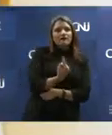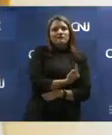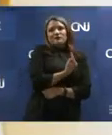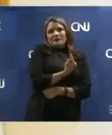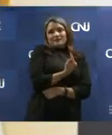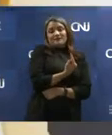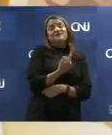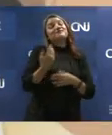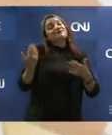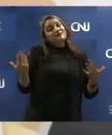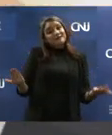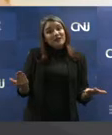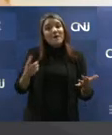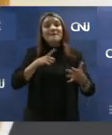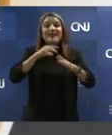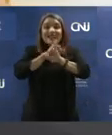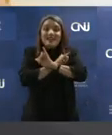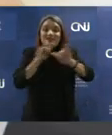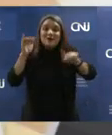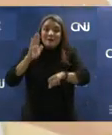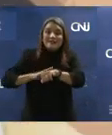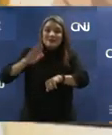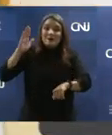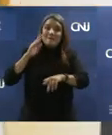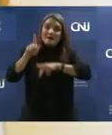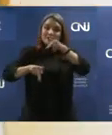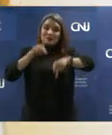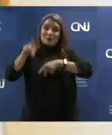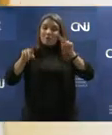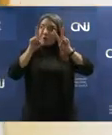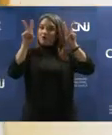Foi pensando em informar melhor a população para o casamento civil